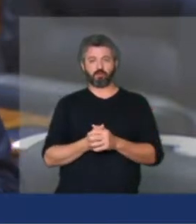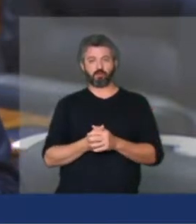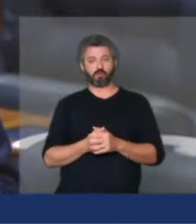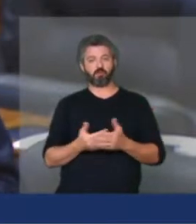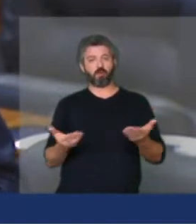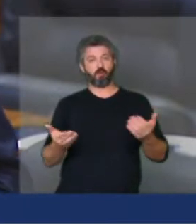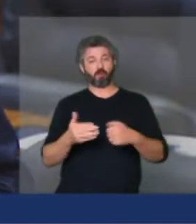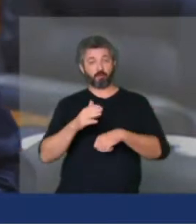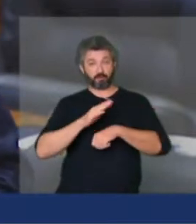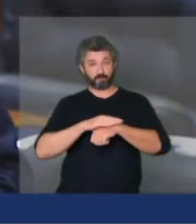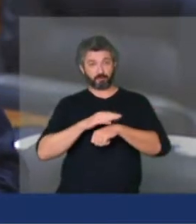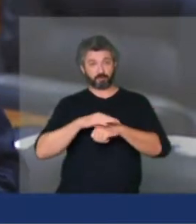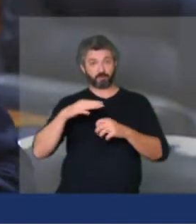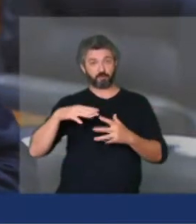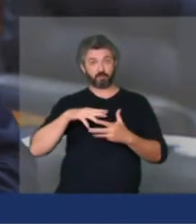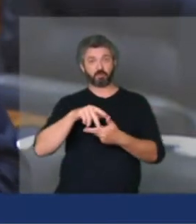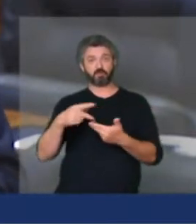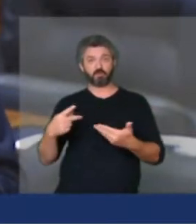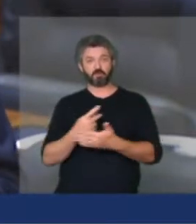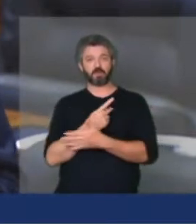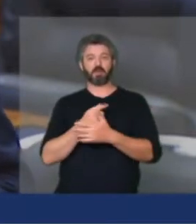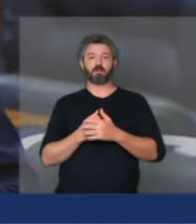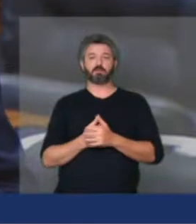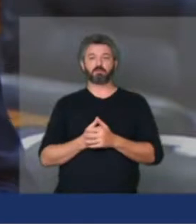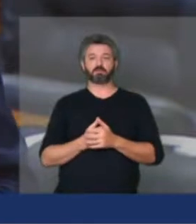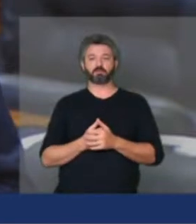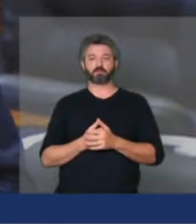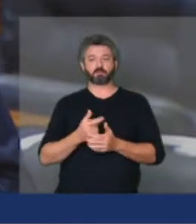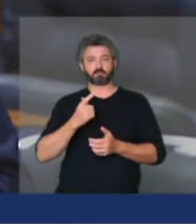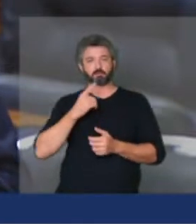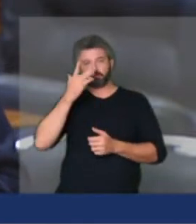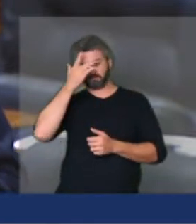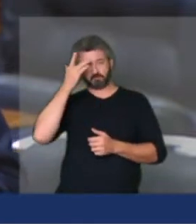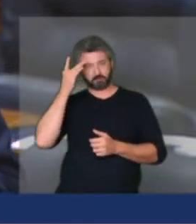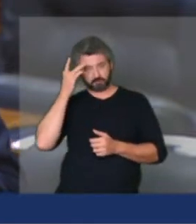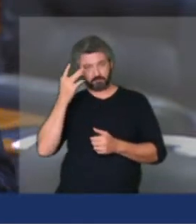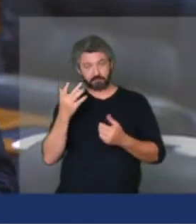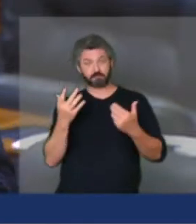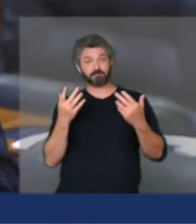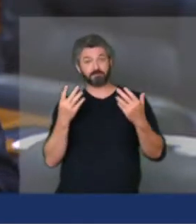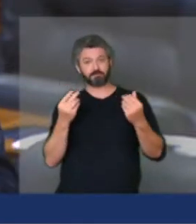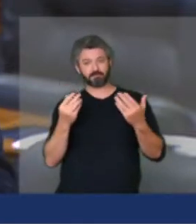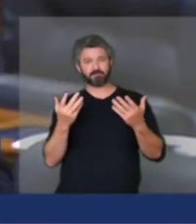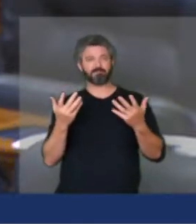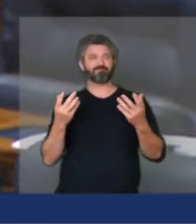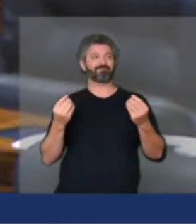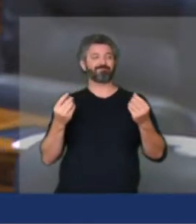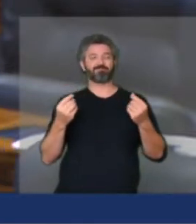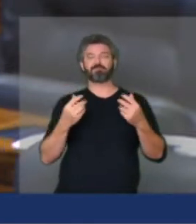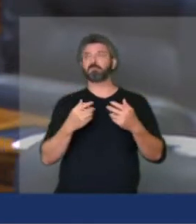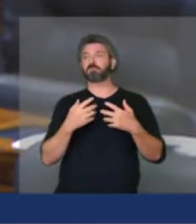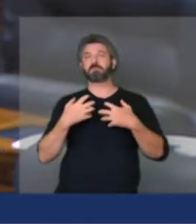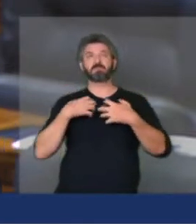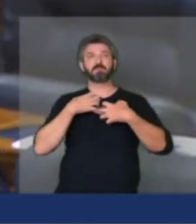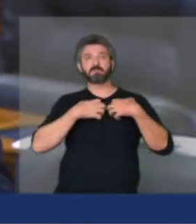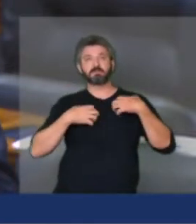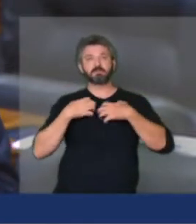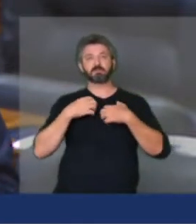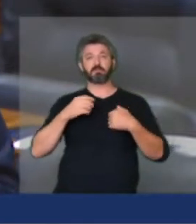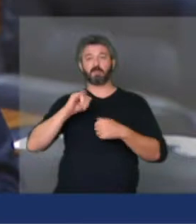QUE O MUNDO VIVE, ONDE TEMOS TANTAS PESSOAS PERDIDAS, E JOÃO LUIZ TEM FEITO UM TRABALHO LINDO NESSE SENTIDO. PARABÉNS, PASTOR JOÃO LUIZ,